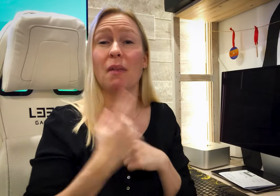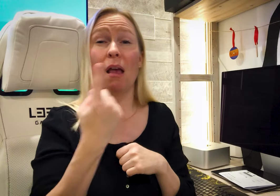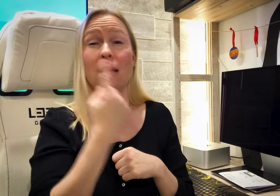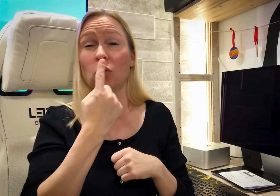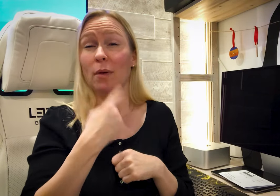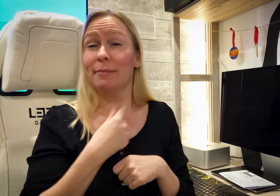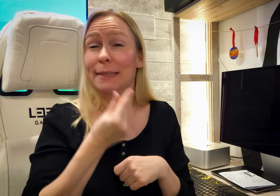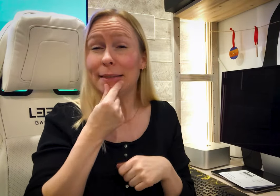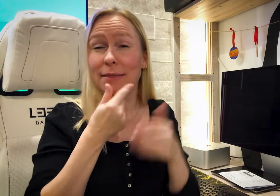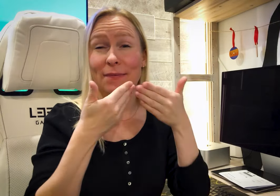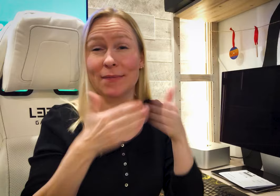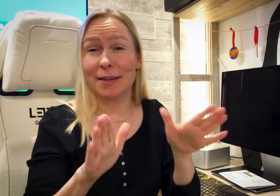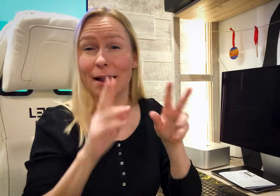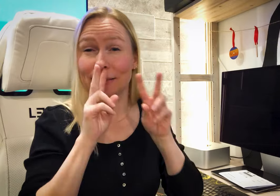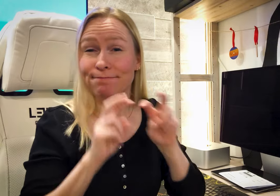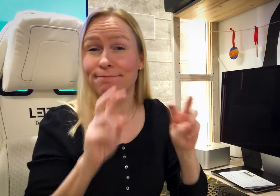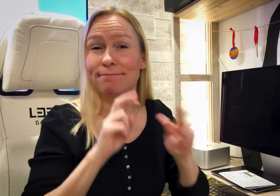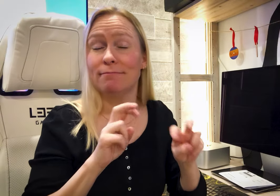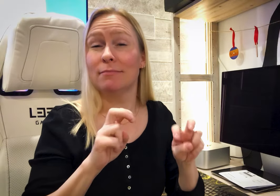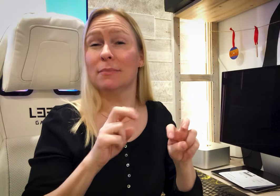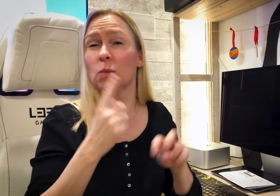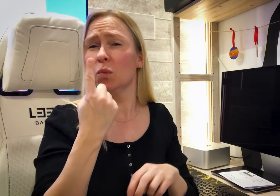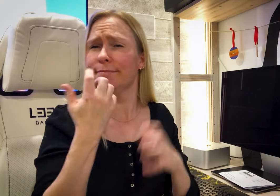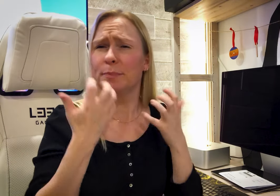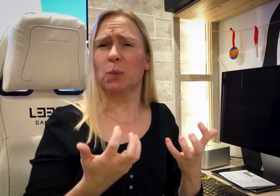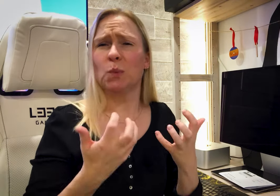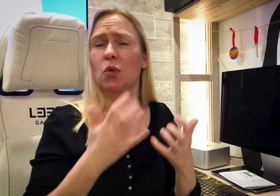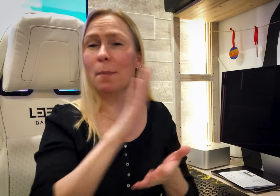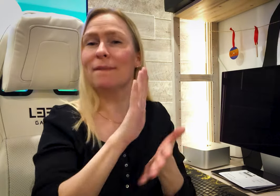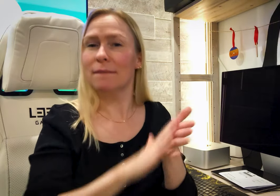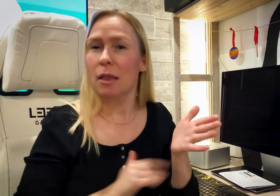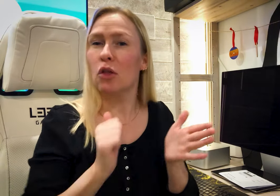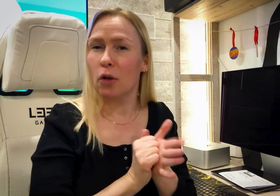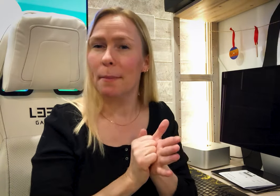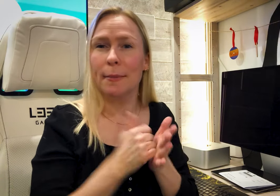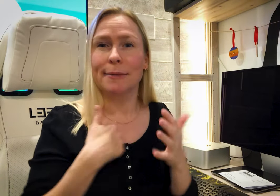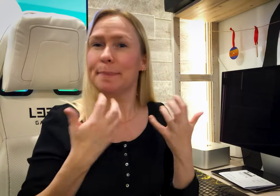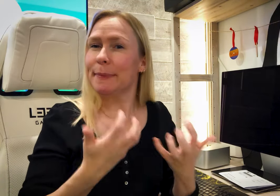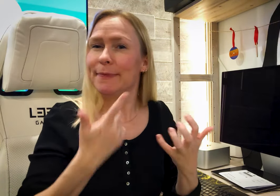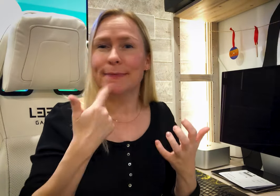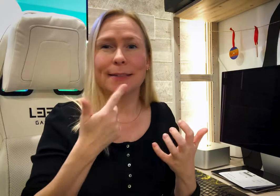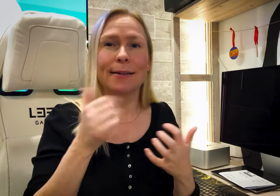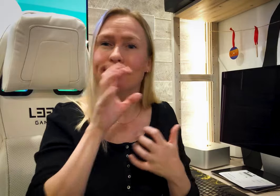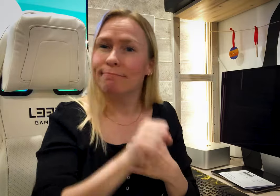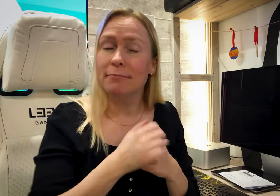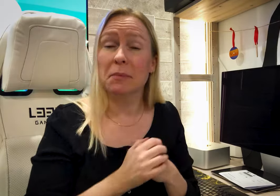Yksi tieto minulta vielä puuttuu, en tiedä hänen viittomanimeään.